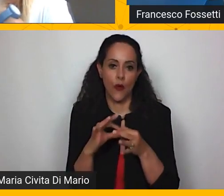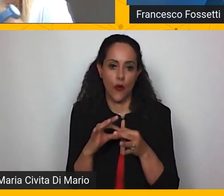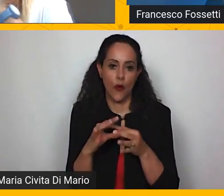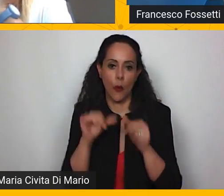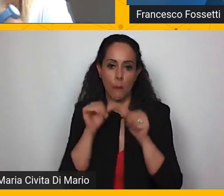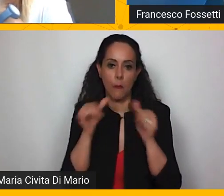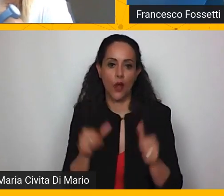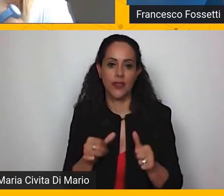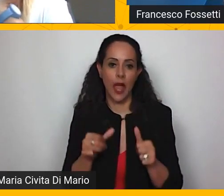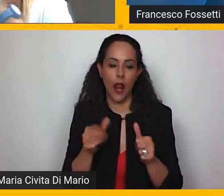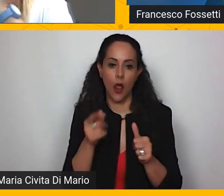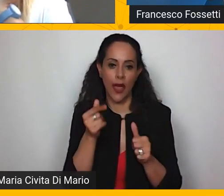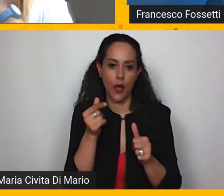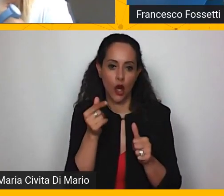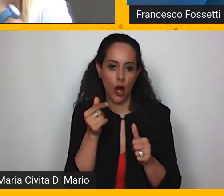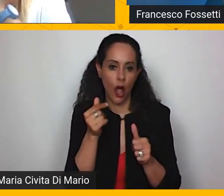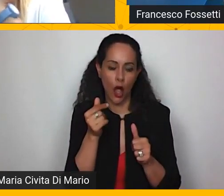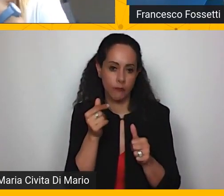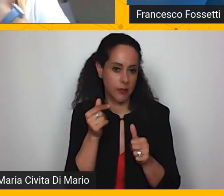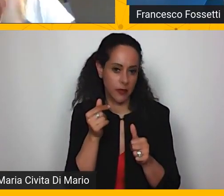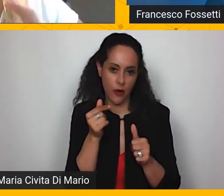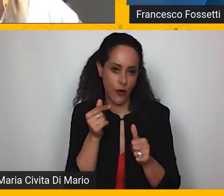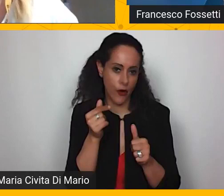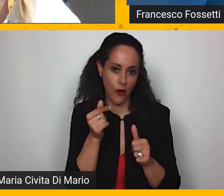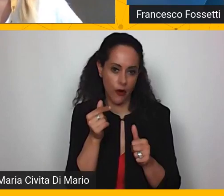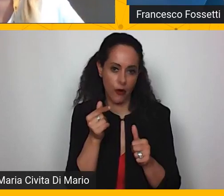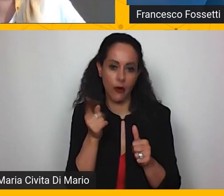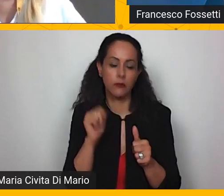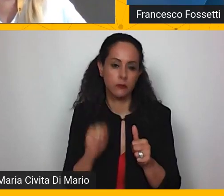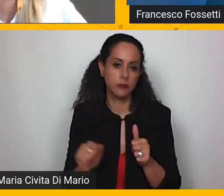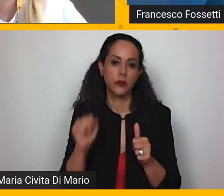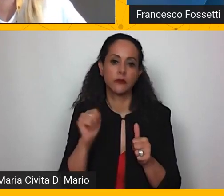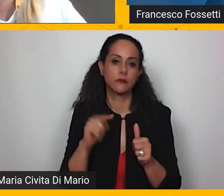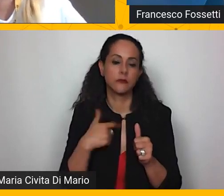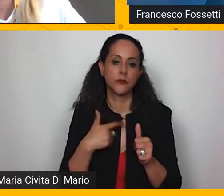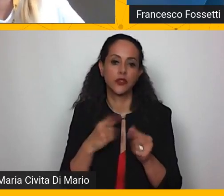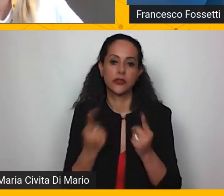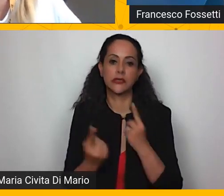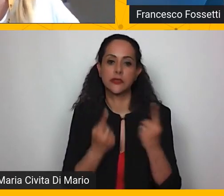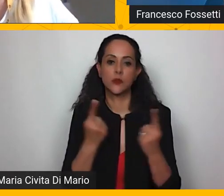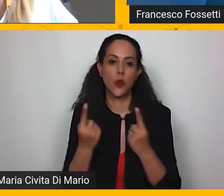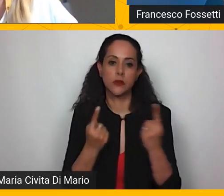legate al ai modelli economici ci può anche essere eh ci